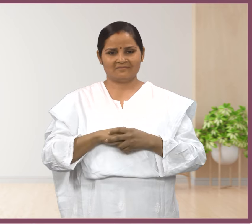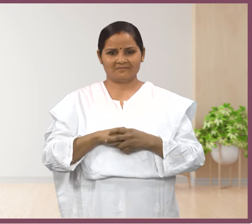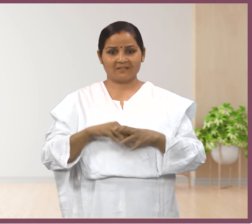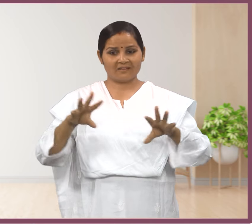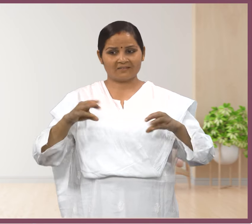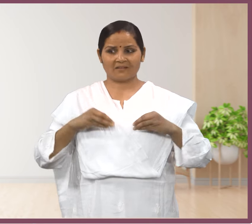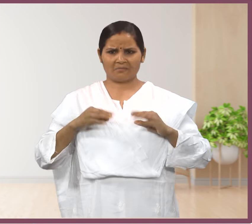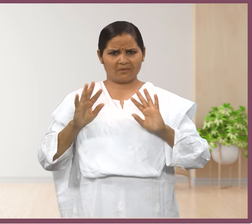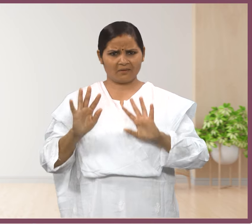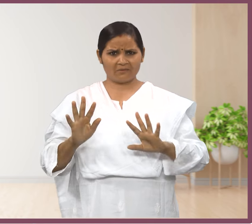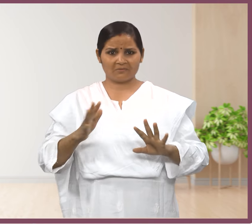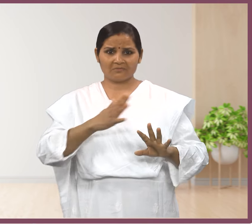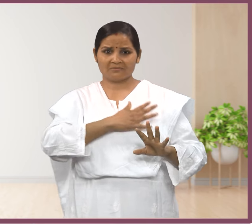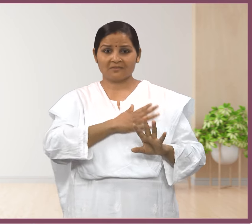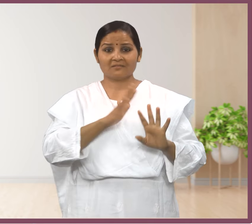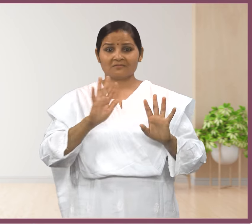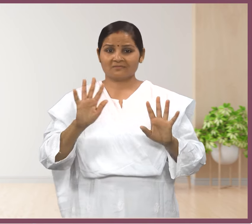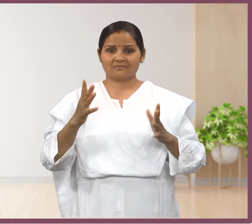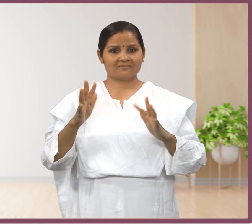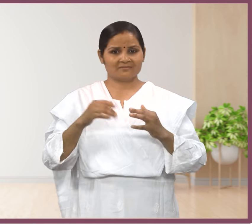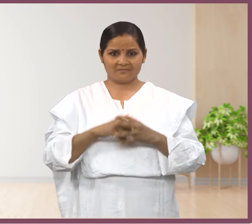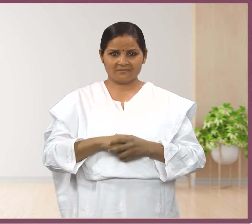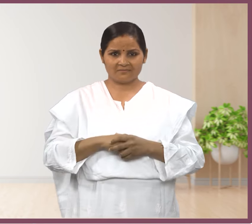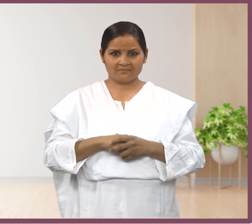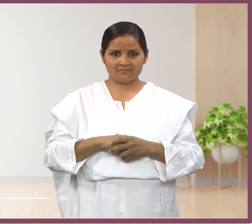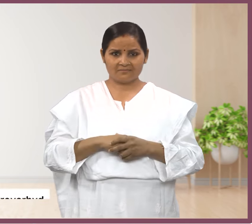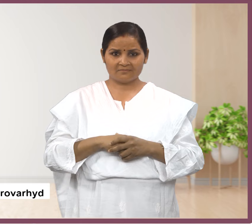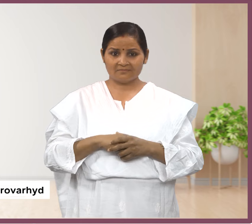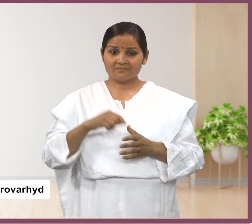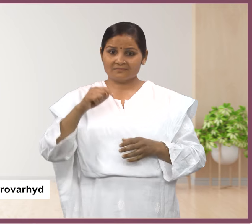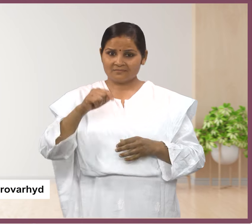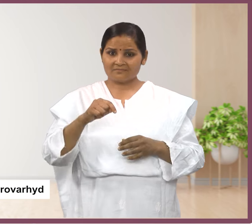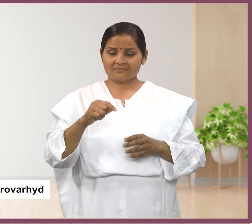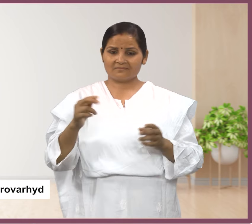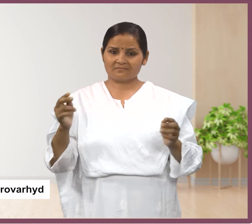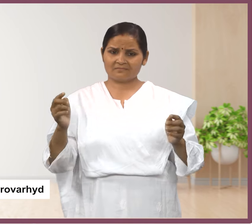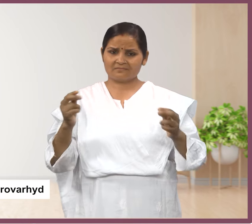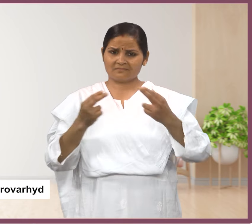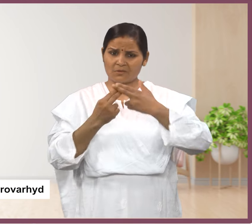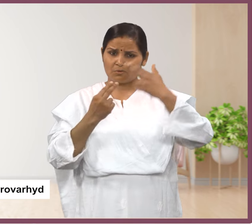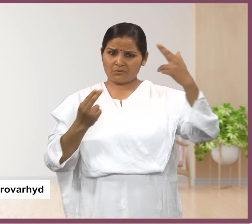మిత్రులారా, ఈ కథ చిన్నదే కాని విషయం చాలా పెద్దది.